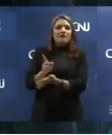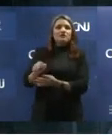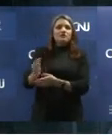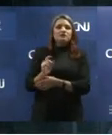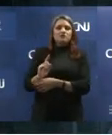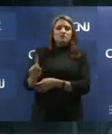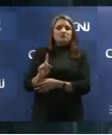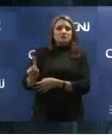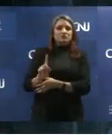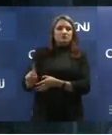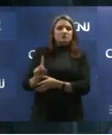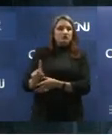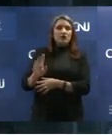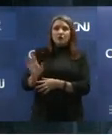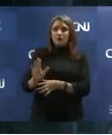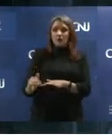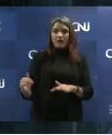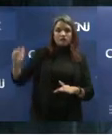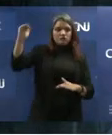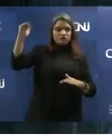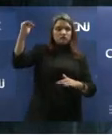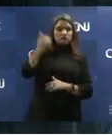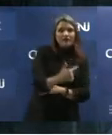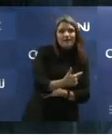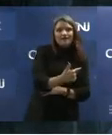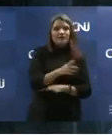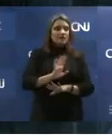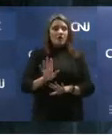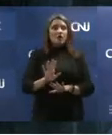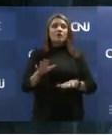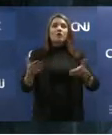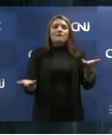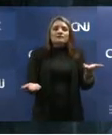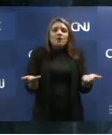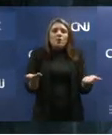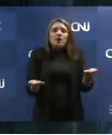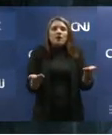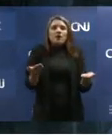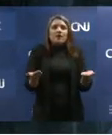A manutenção do equilíbrio pressupõe que, a cada vez que surge essa disparidade